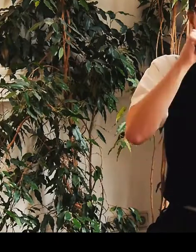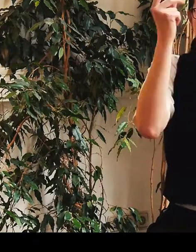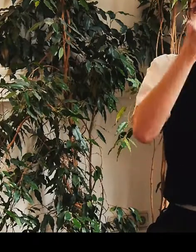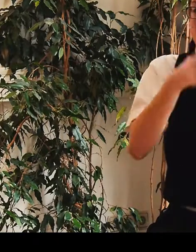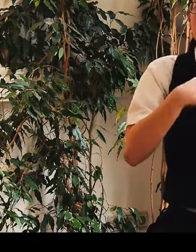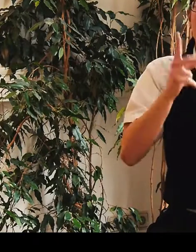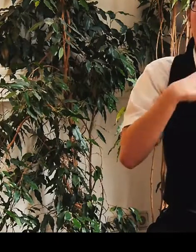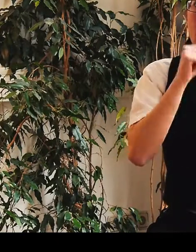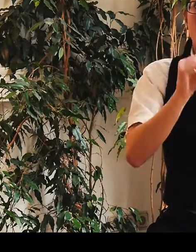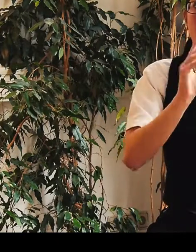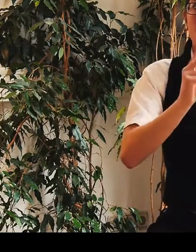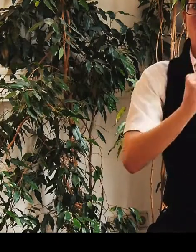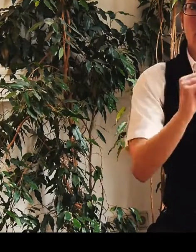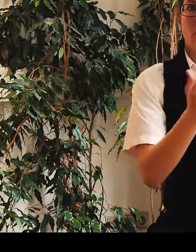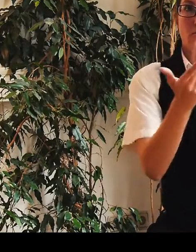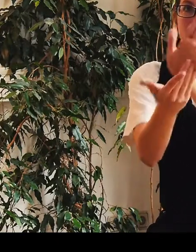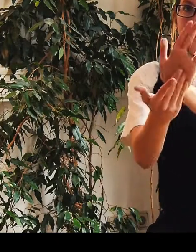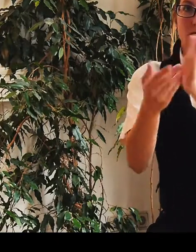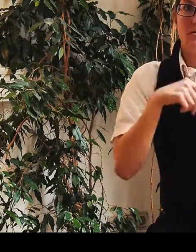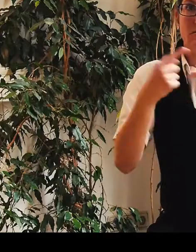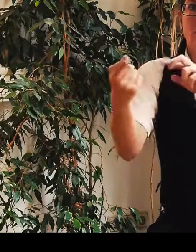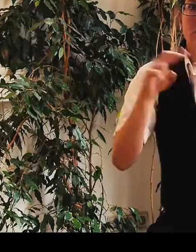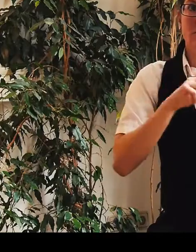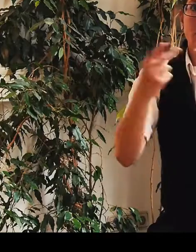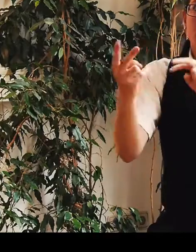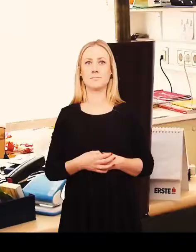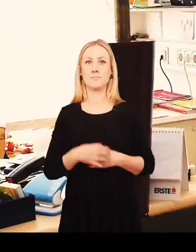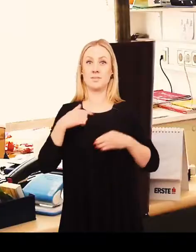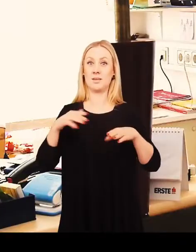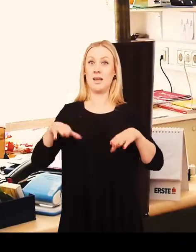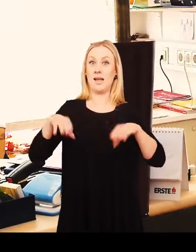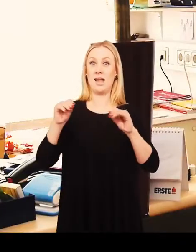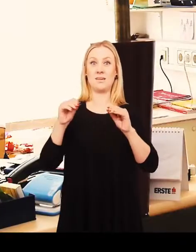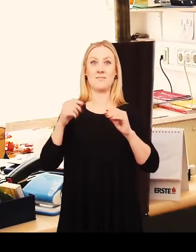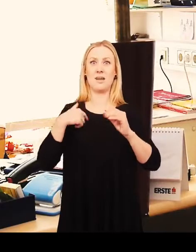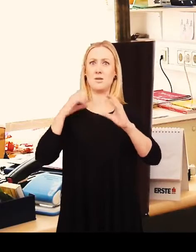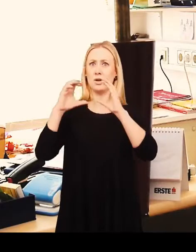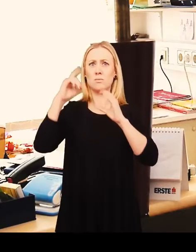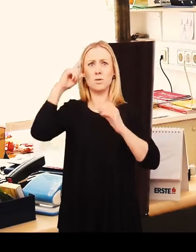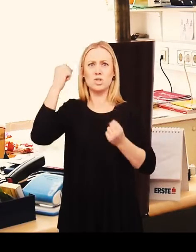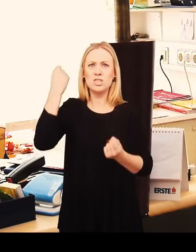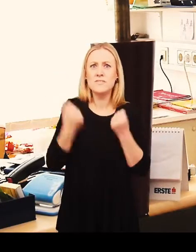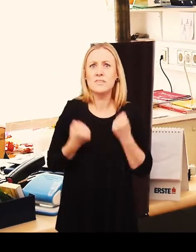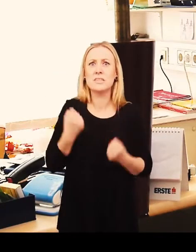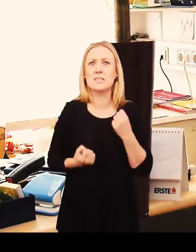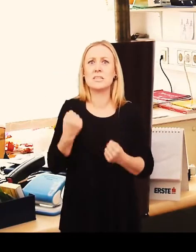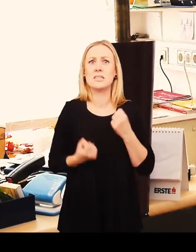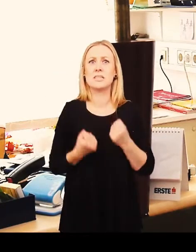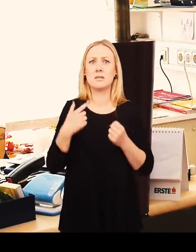Ich meinte, ja, ich verstehe dich, wenn du langsam mit mir sprichst oder wir schriftlich kommunizieren. Ich habe mir die Kommunikation schwieriger vorgestellt.